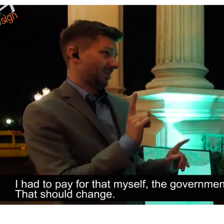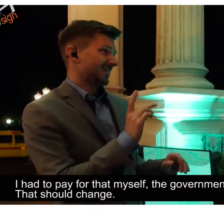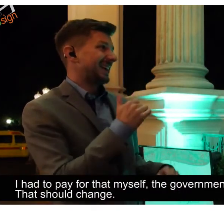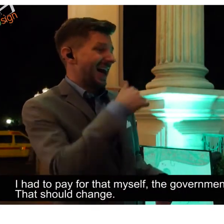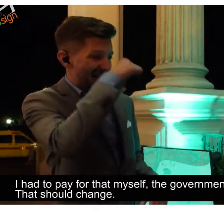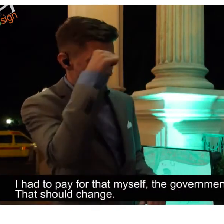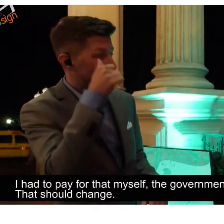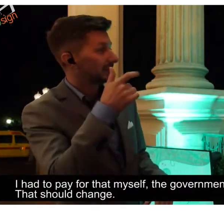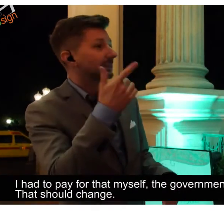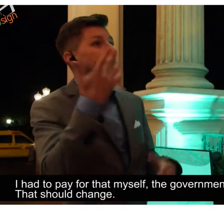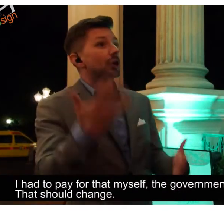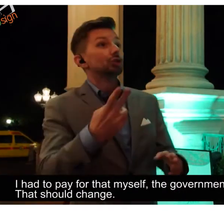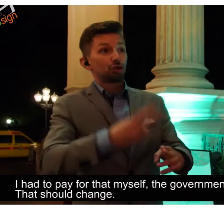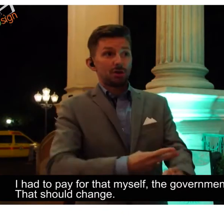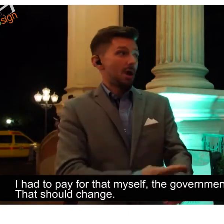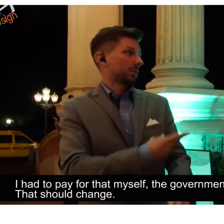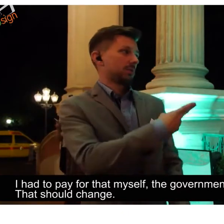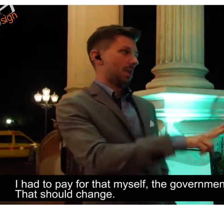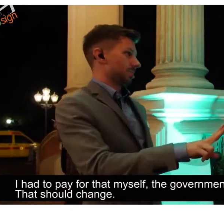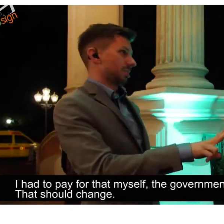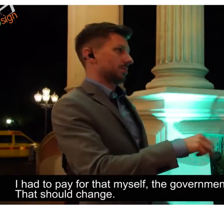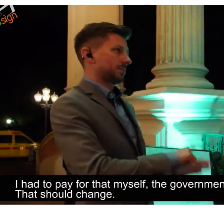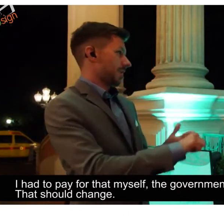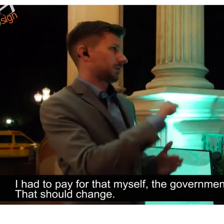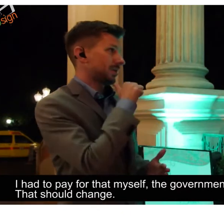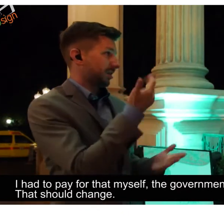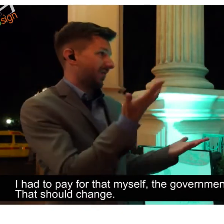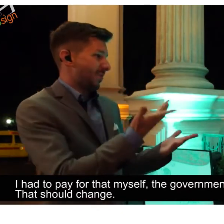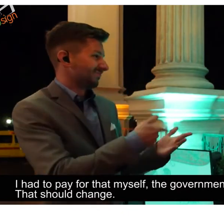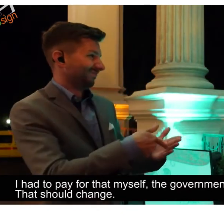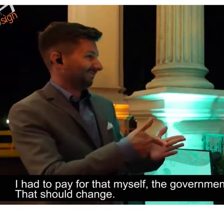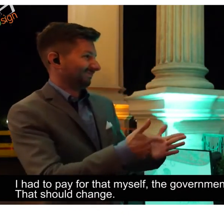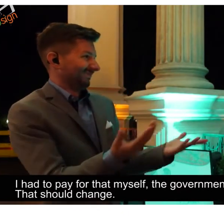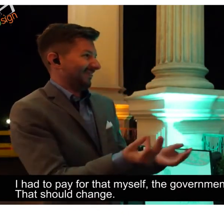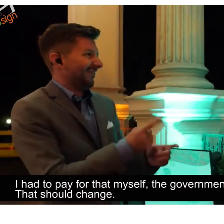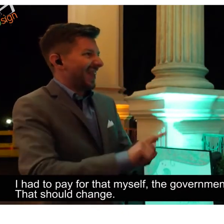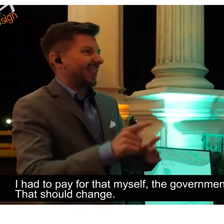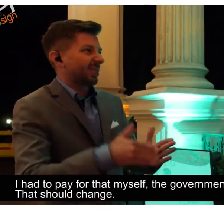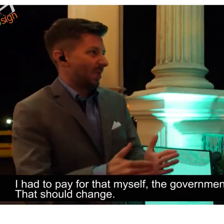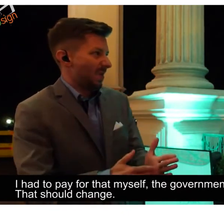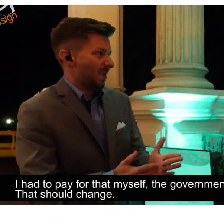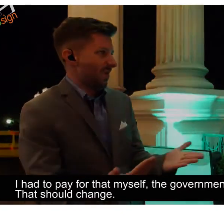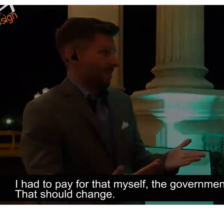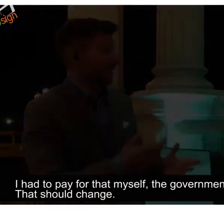Ho he tingut que pagar jo mateix, el govern no dóna finançament. oficial. Això hauria de canviar.